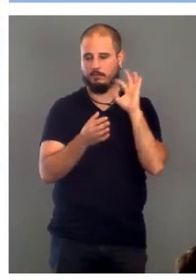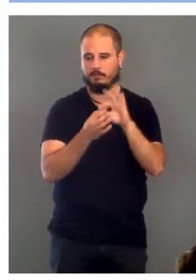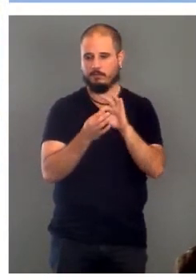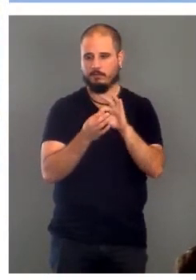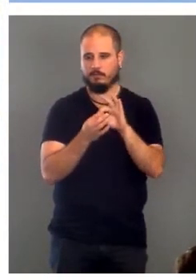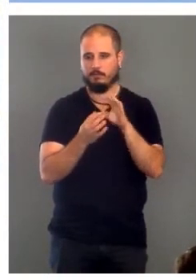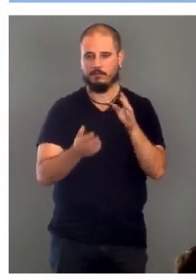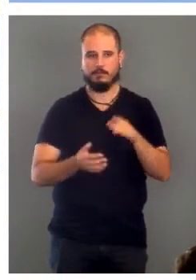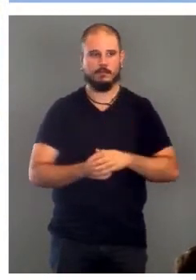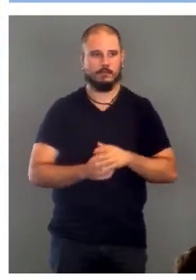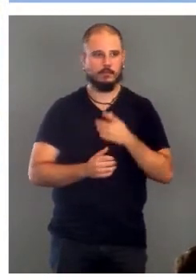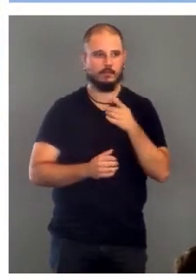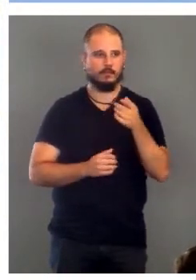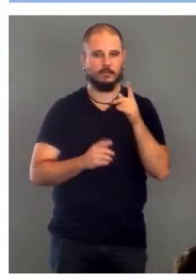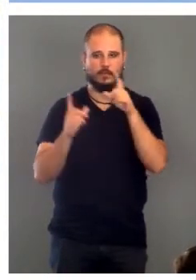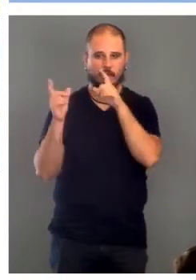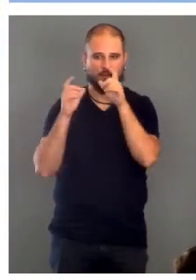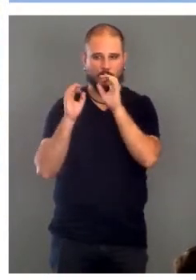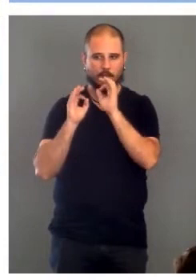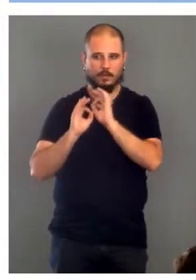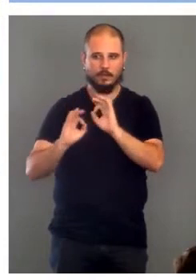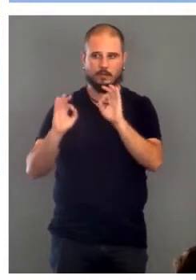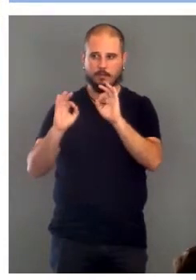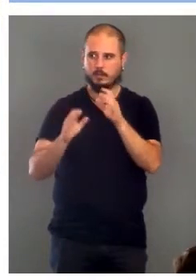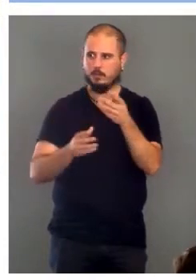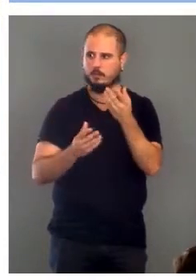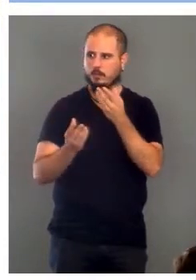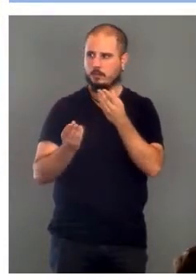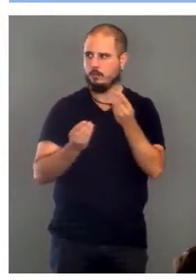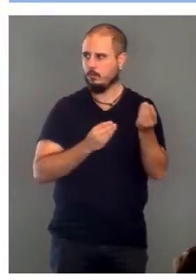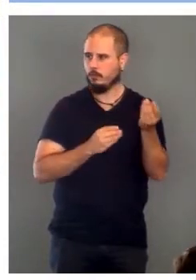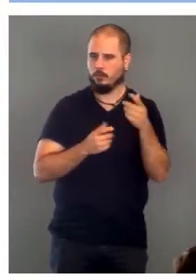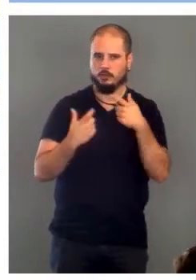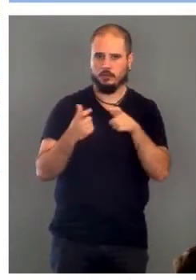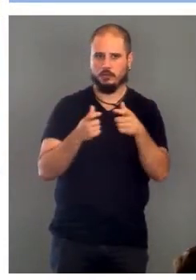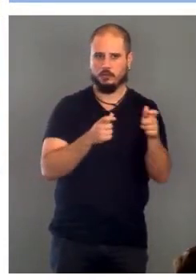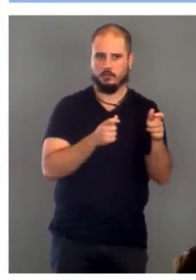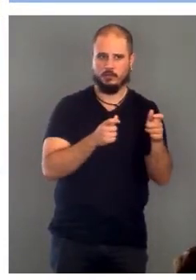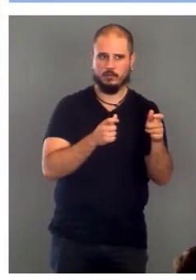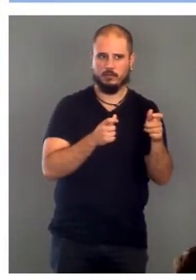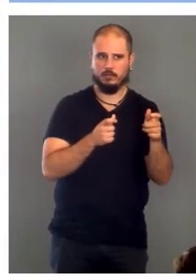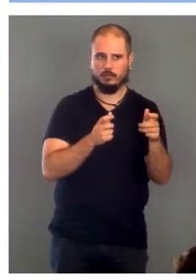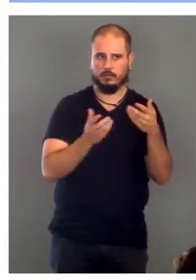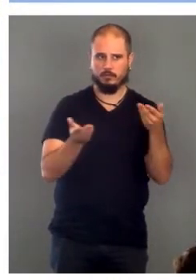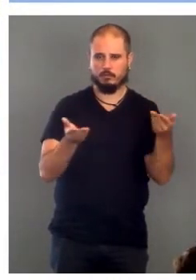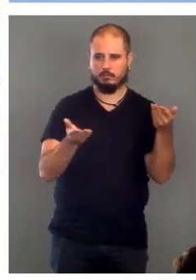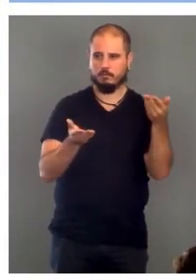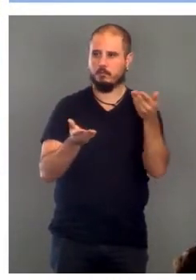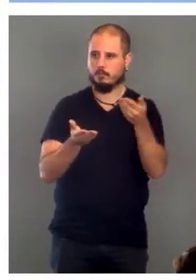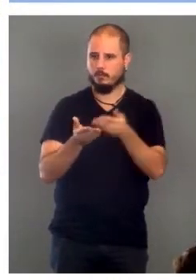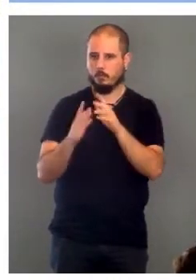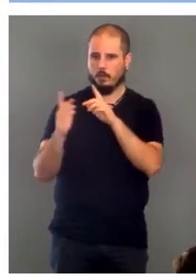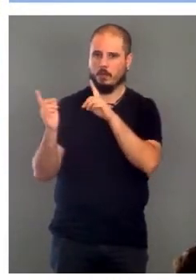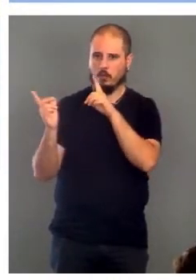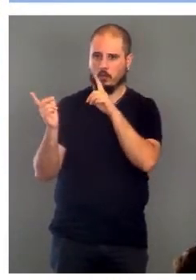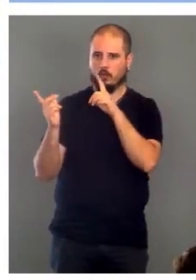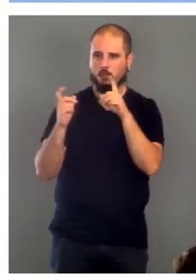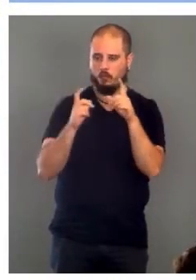Son tan especiales que ya son muchas personalidades de ámbitos diversos Que han decidido Ponerse Mejor dicho